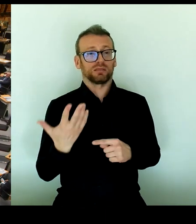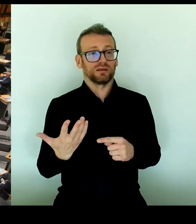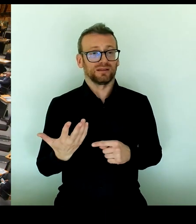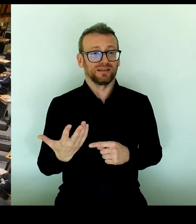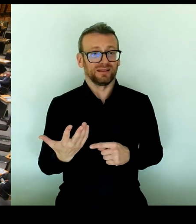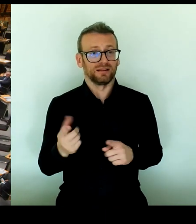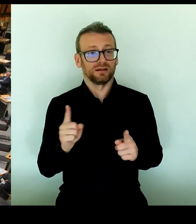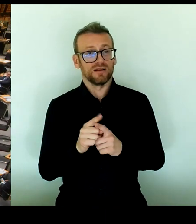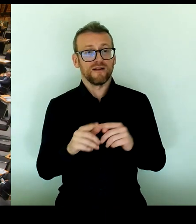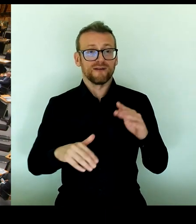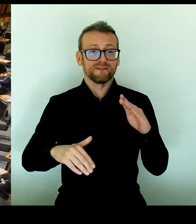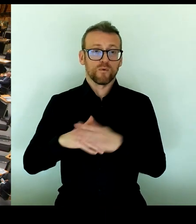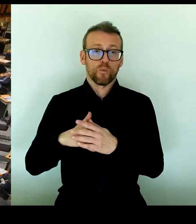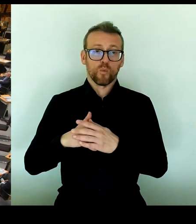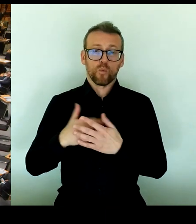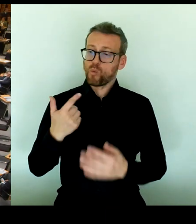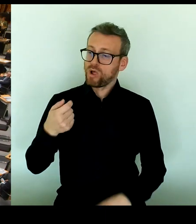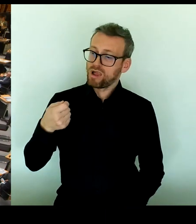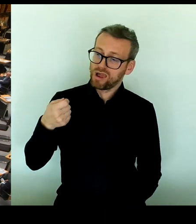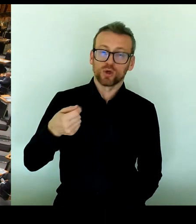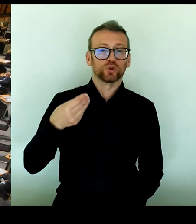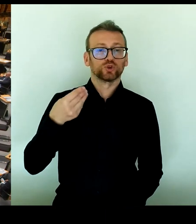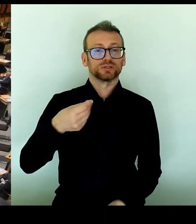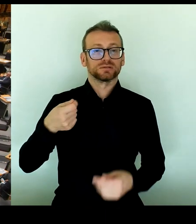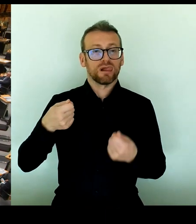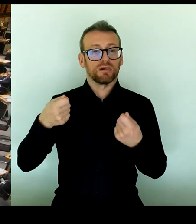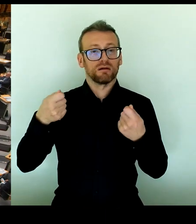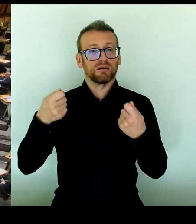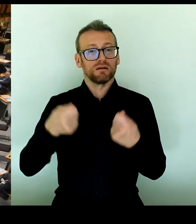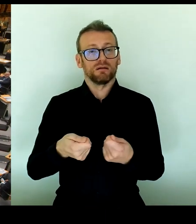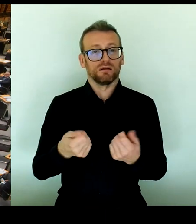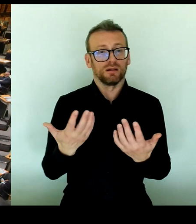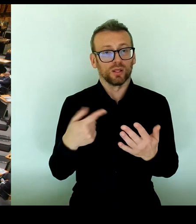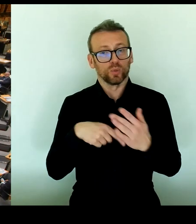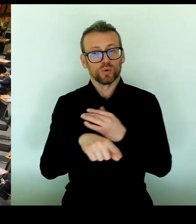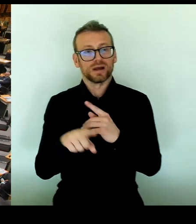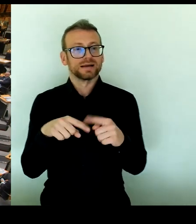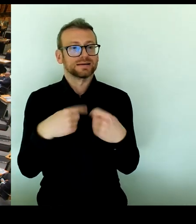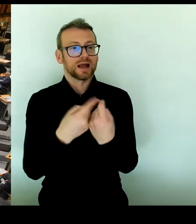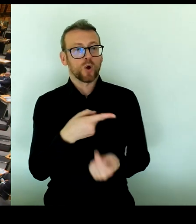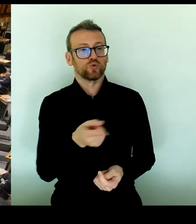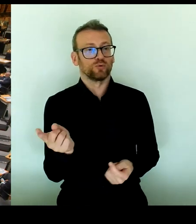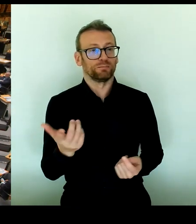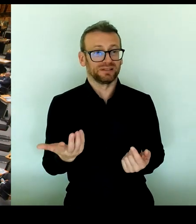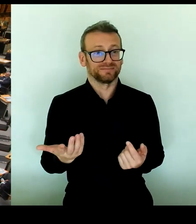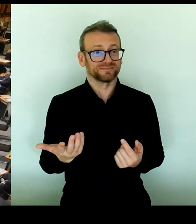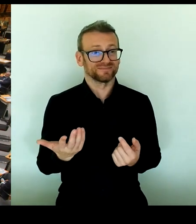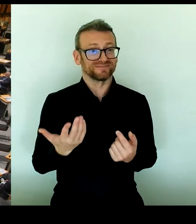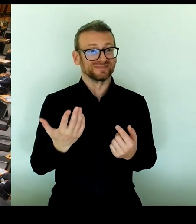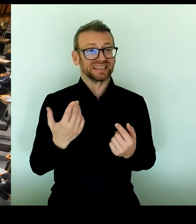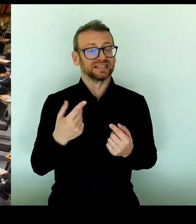aber die Situation ist noch mal, wir lassen es alle so, wie sie ist, und deswegen möchte ich die Gelegenheit zu aller erst